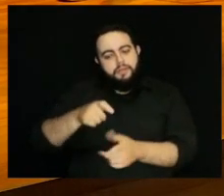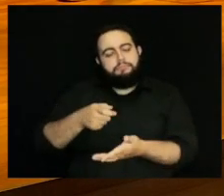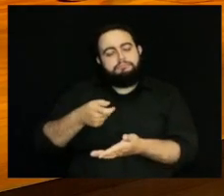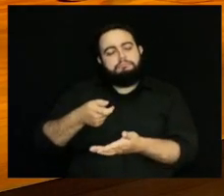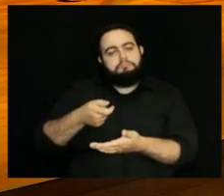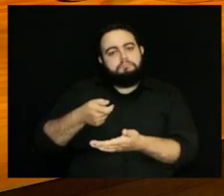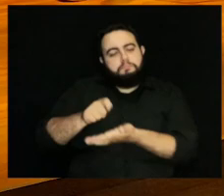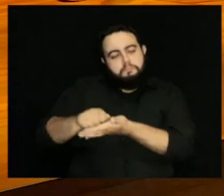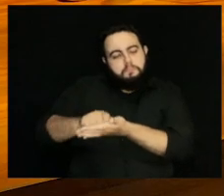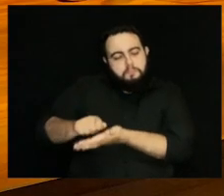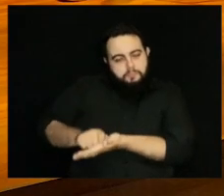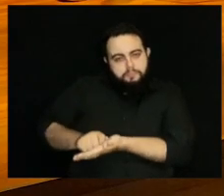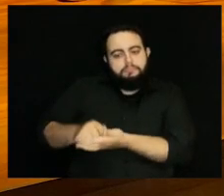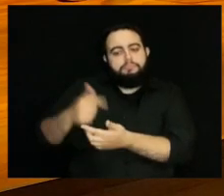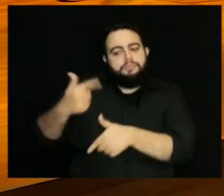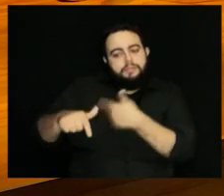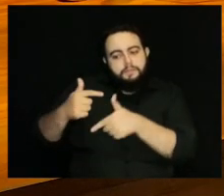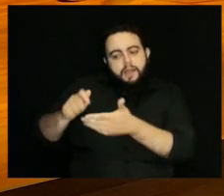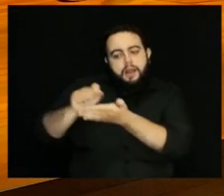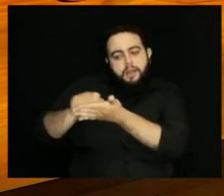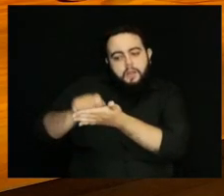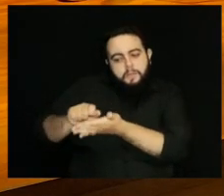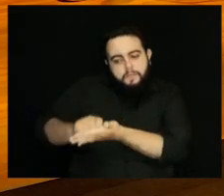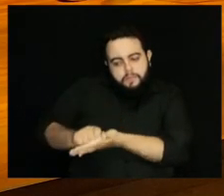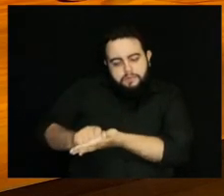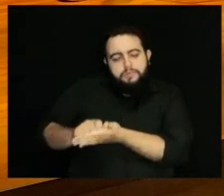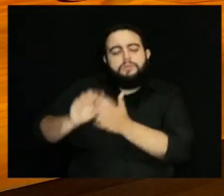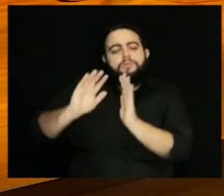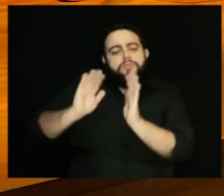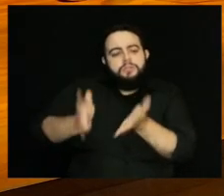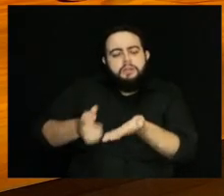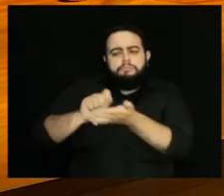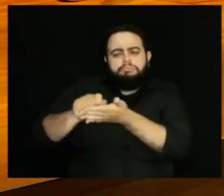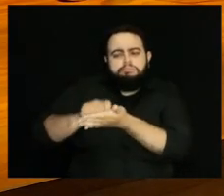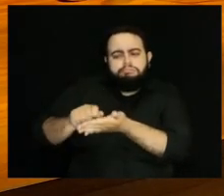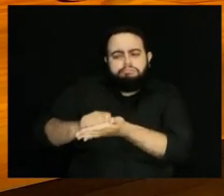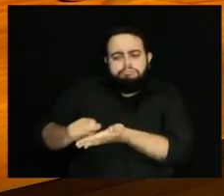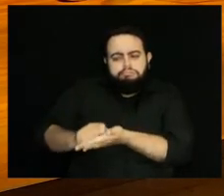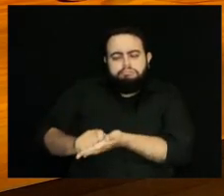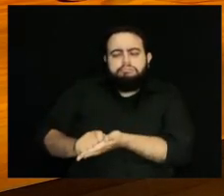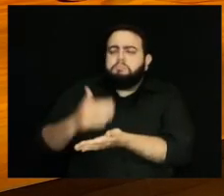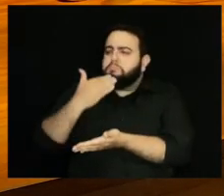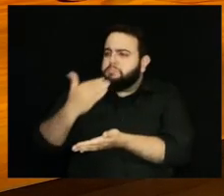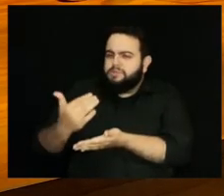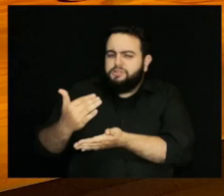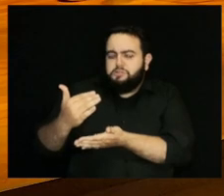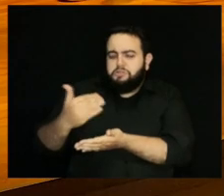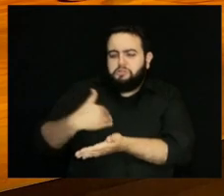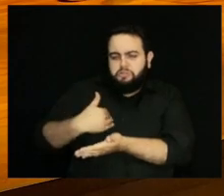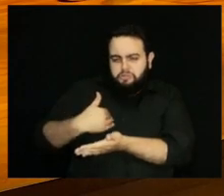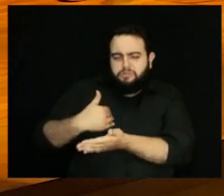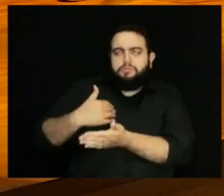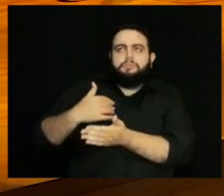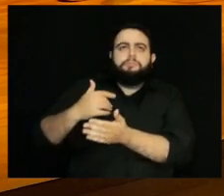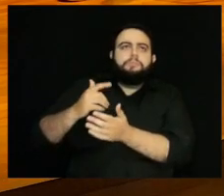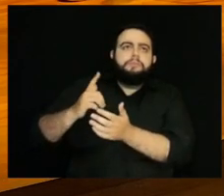cara que trabalha composição sobre encomenda e já compôs assim, tem canções, centenas de canções